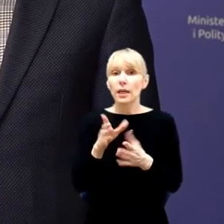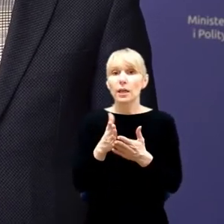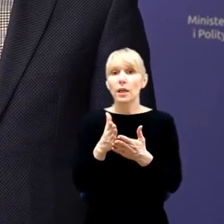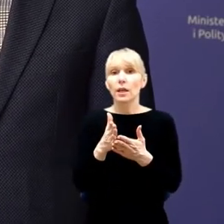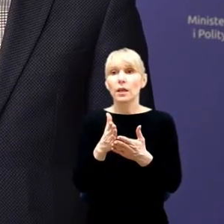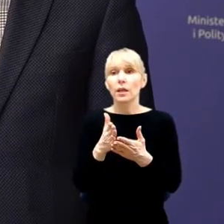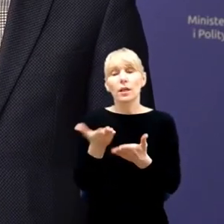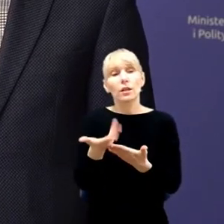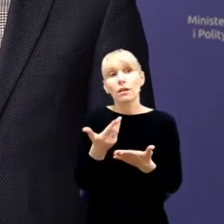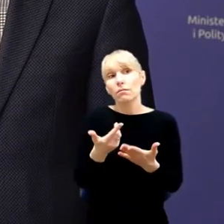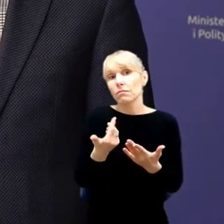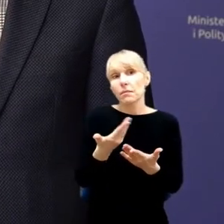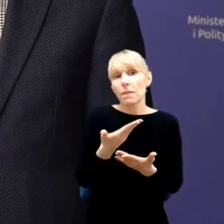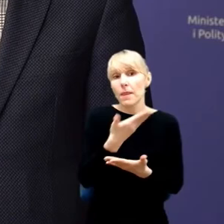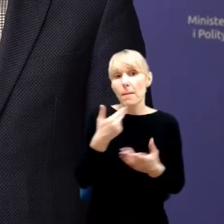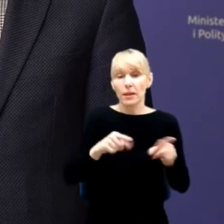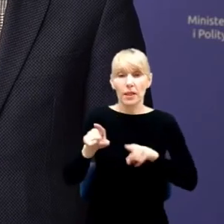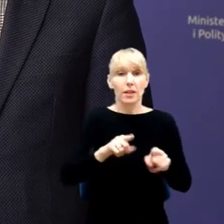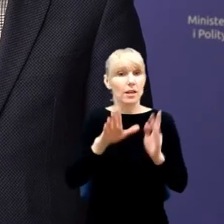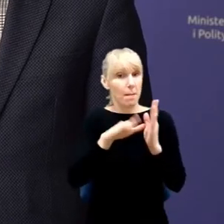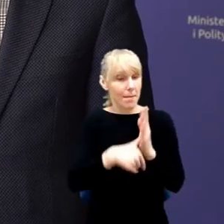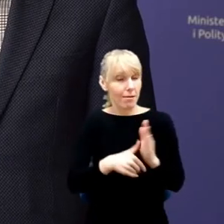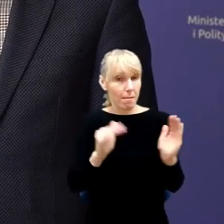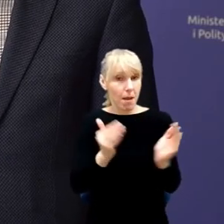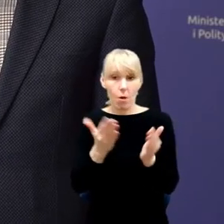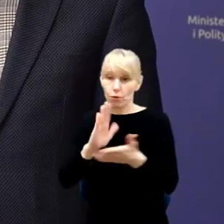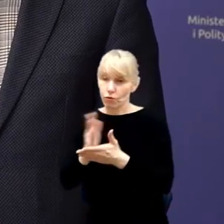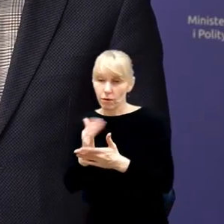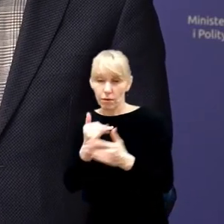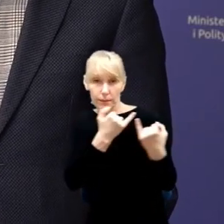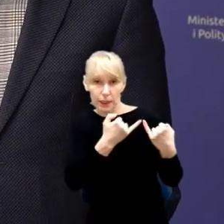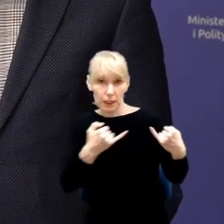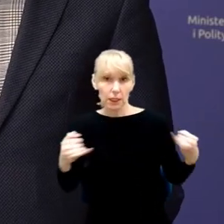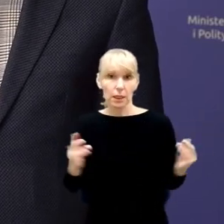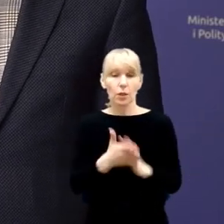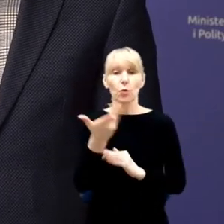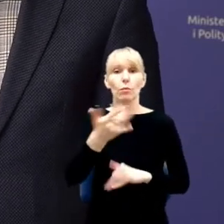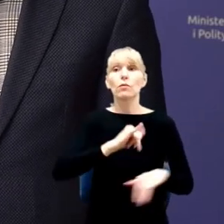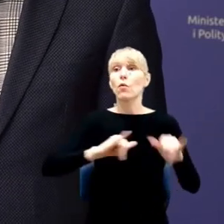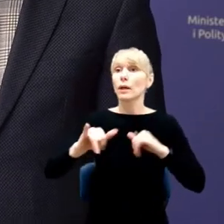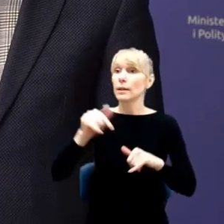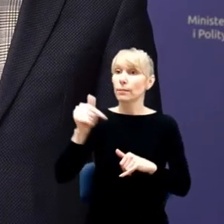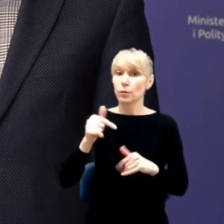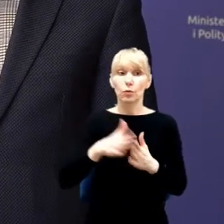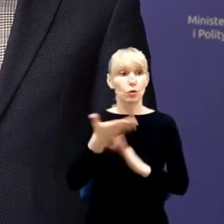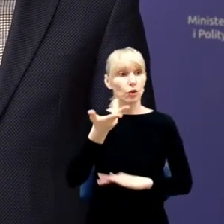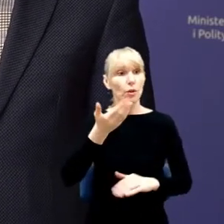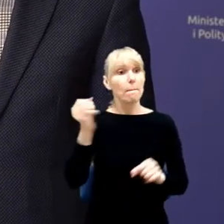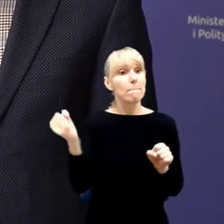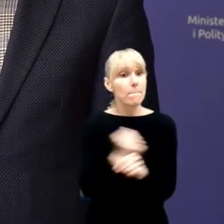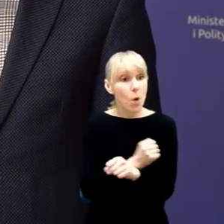musi być przez władzę traktowana bardzo poważnie. Ja więc życzę Państwu bardzo serdecznie dzisiaj